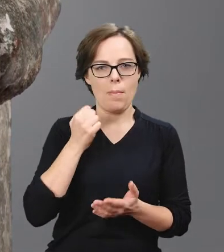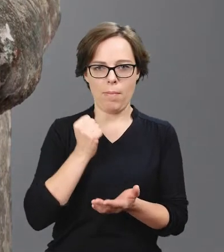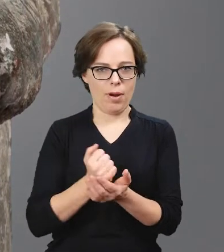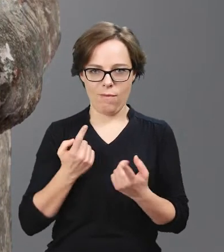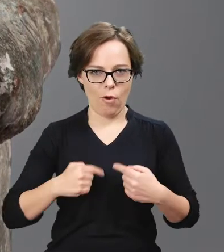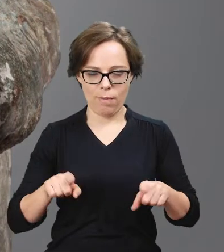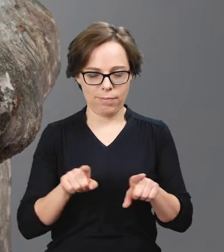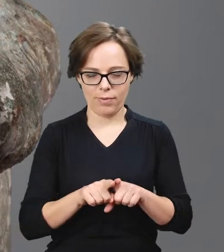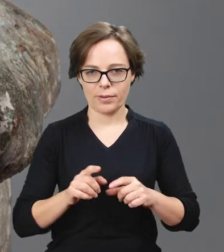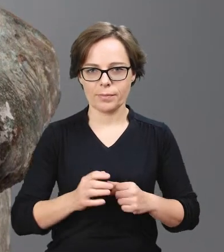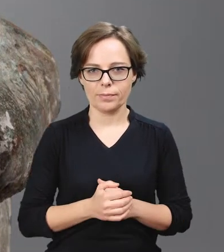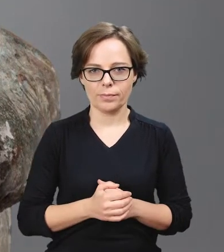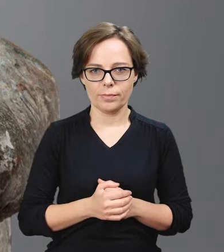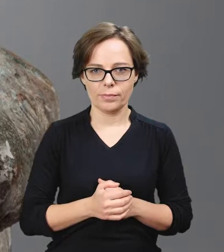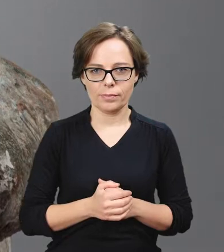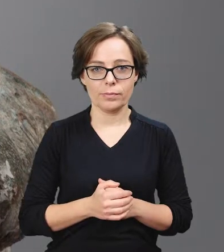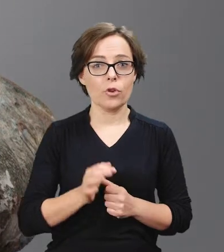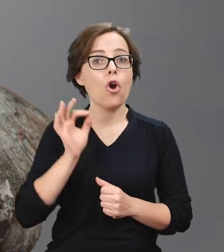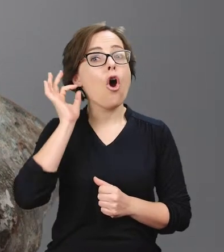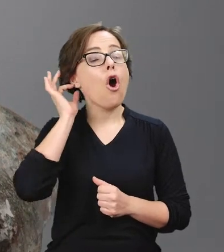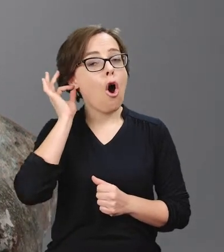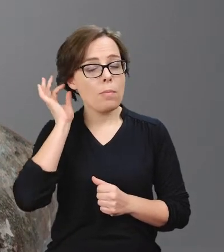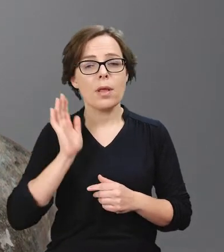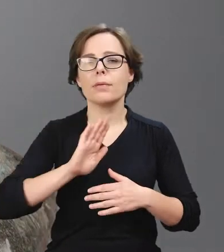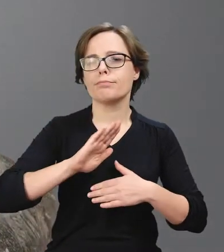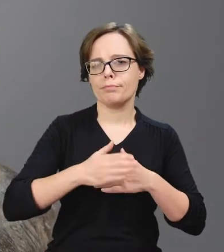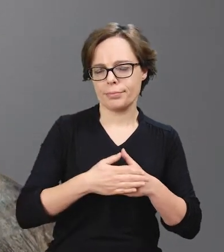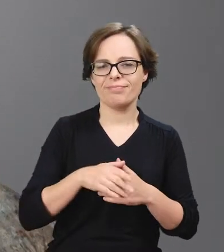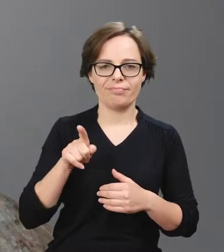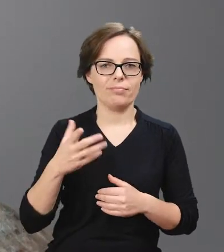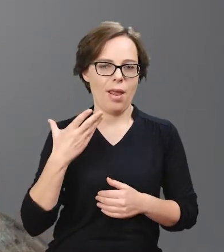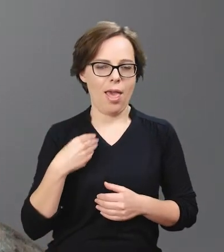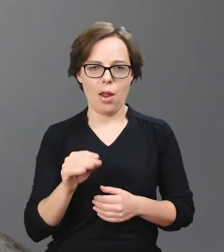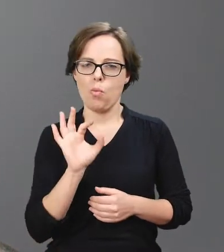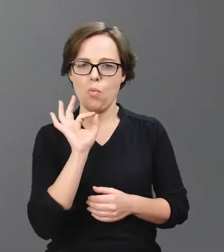W związek małżeński kobiety wchodziły stosunkowo wcześnie